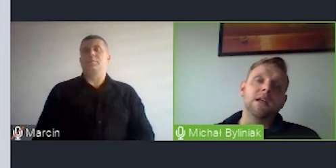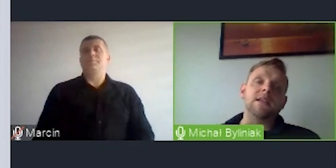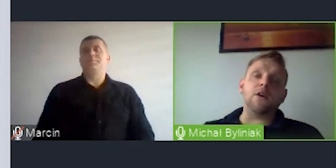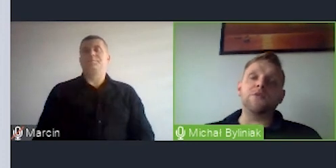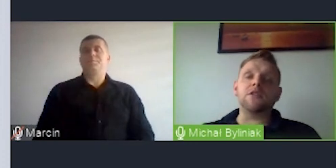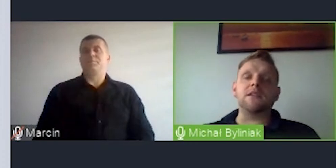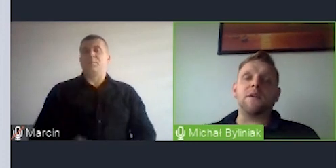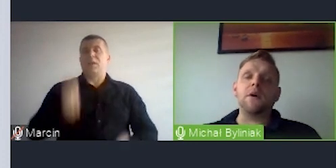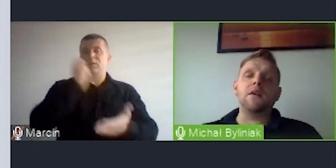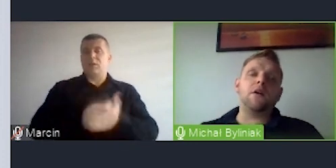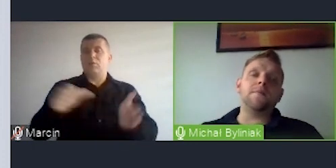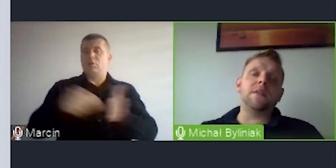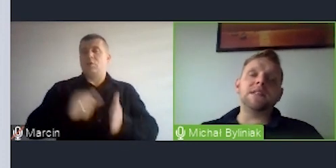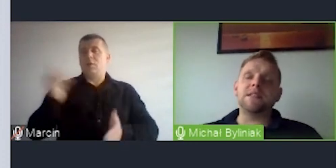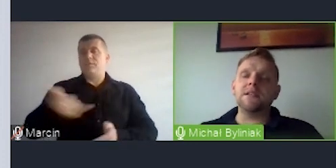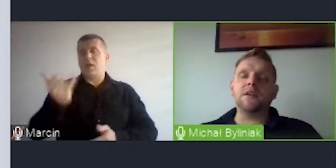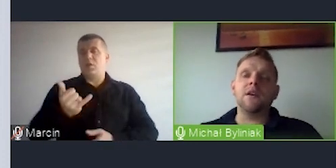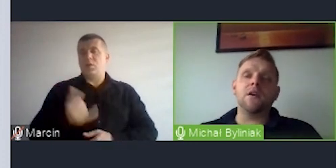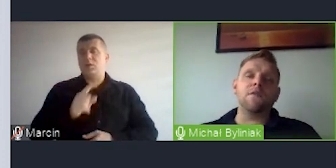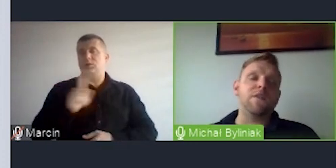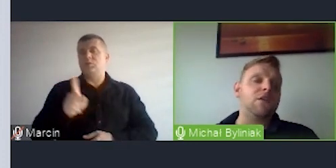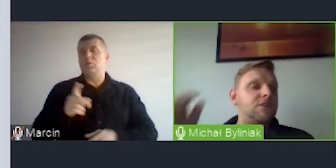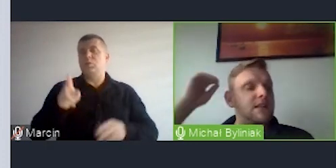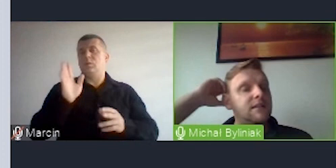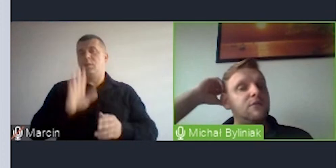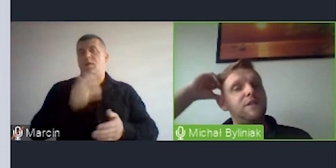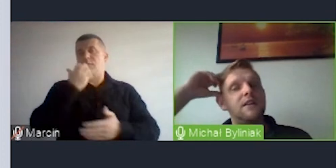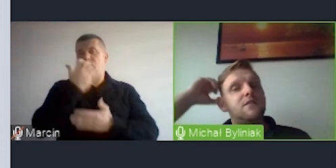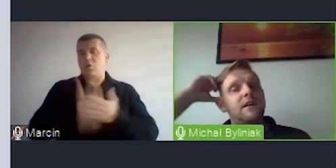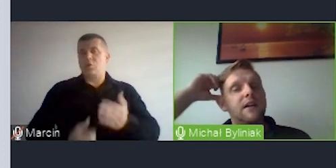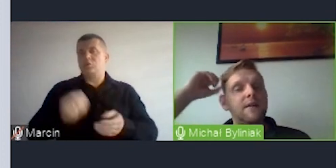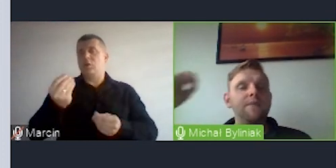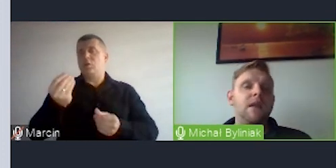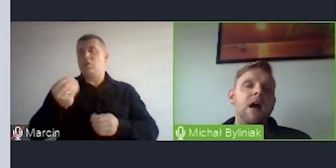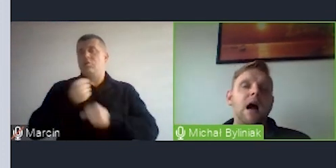Zakup środka trwałego z wykorzystaniem dofinansowania,